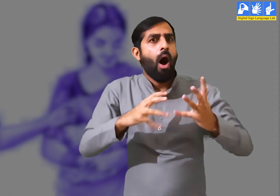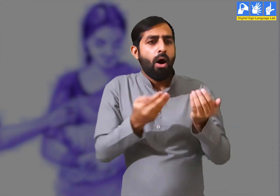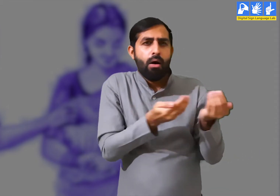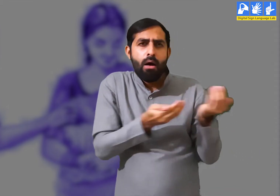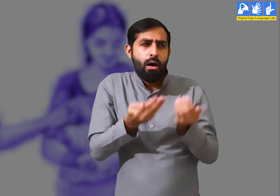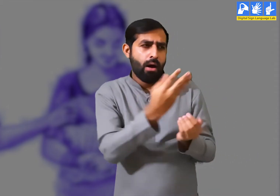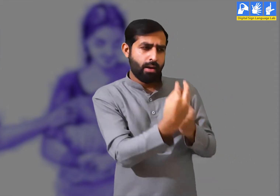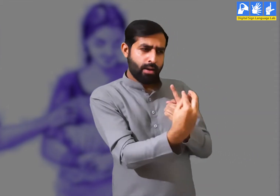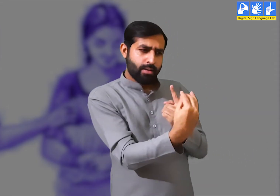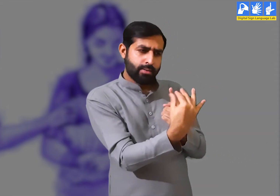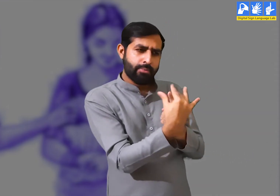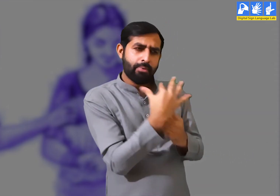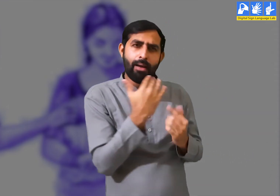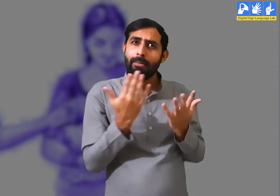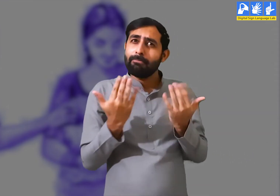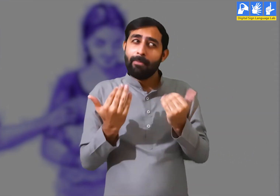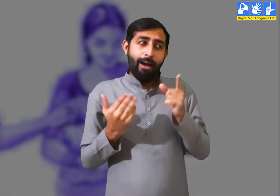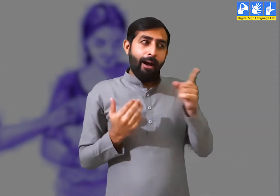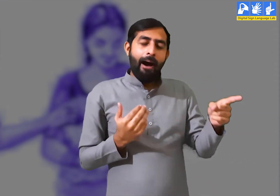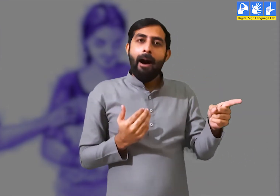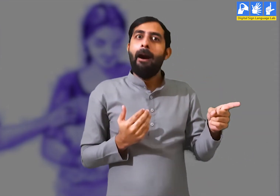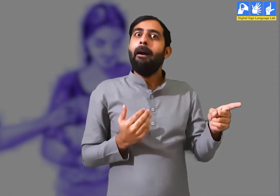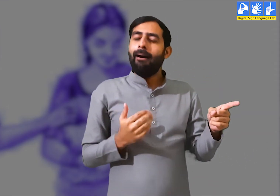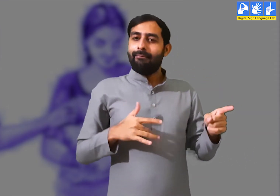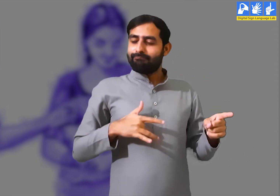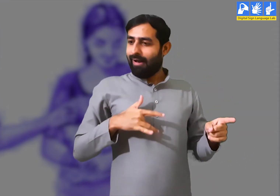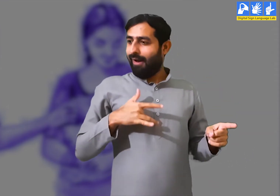और शिशु के प्रभाव से उनके चेहरे पर मुस्कराहट आ जाती हैं।